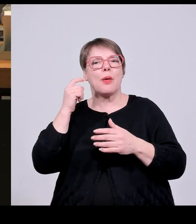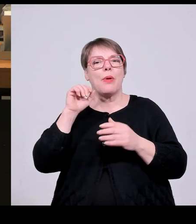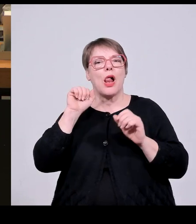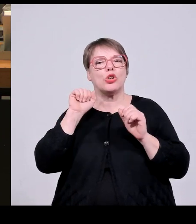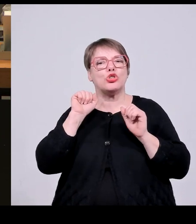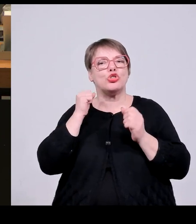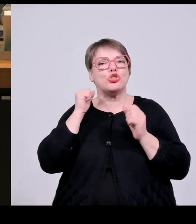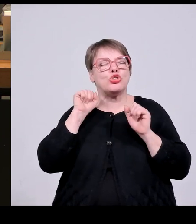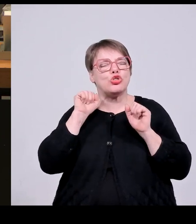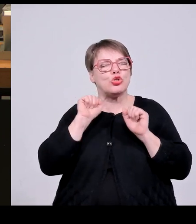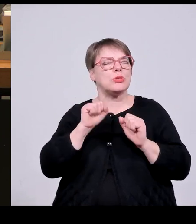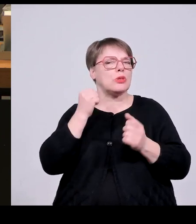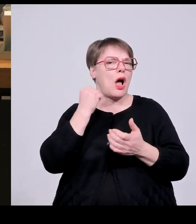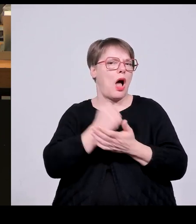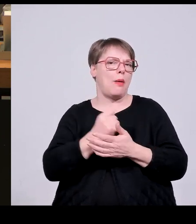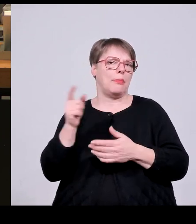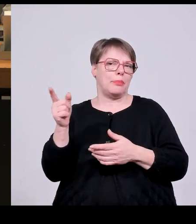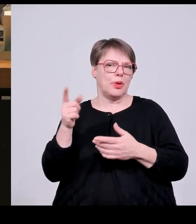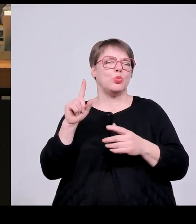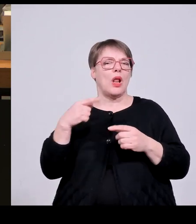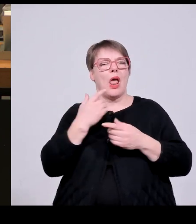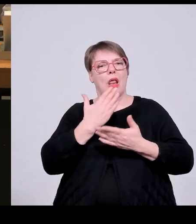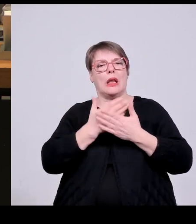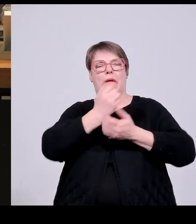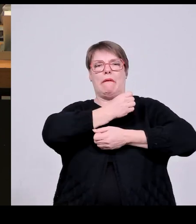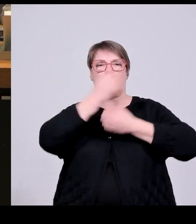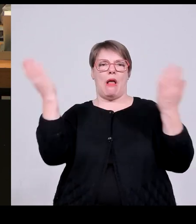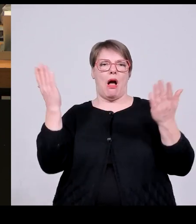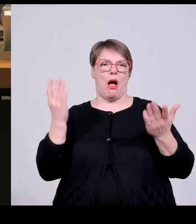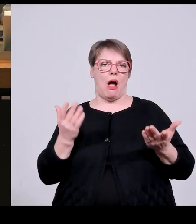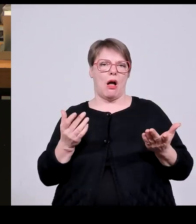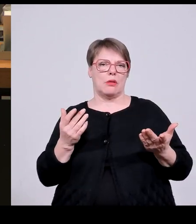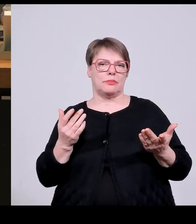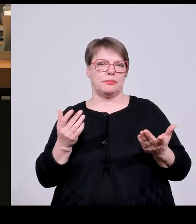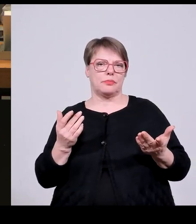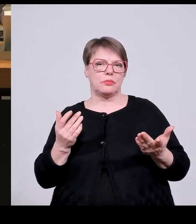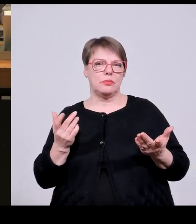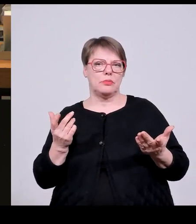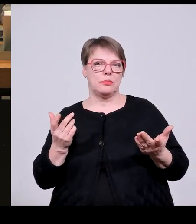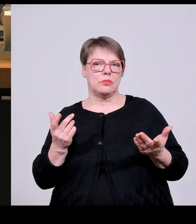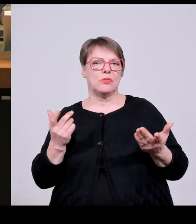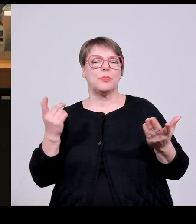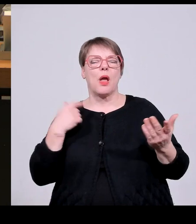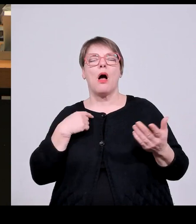mit Solar-Technologien erfunden, die sich von herkömmlichen Dachziegeln kaum noch unterscheiden.